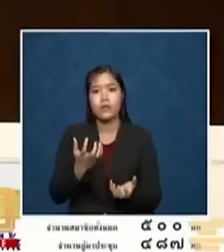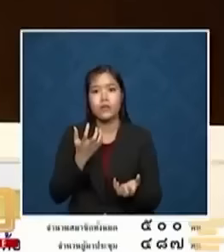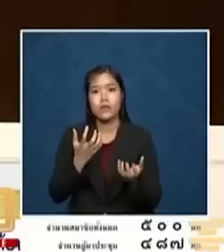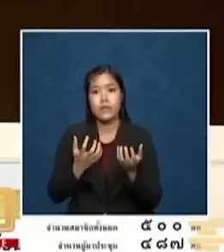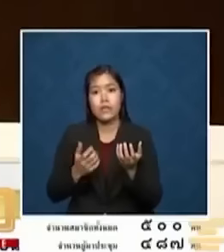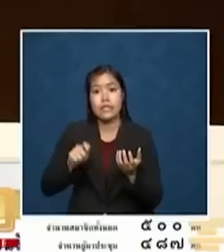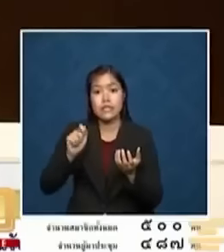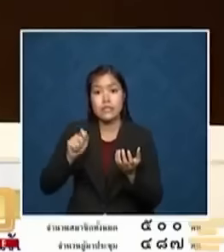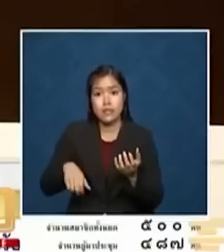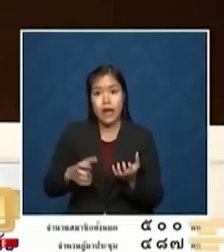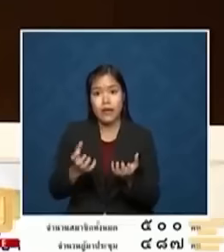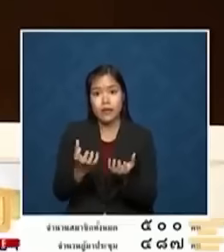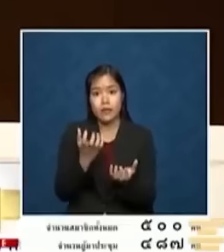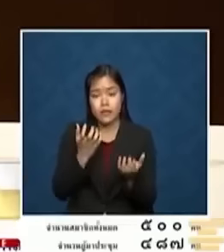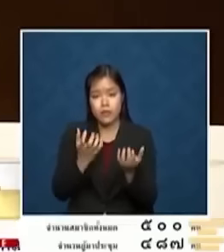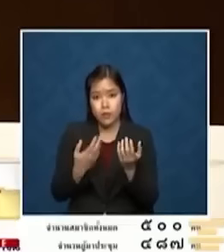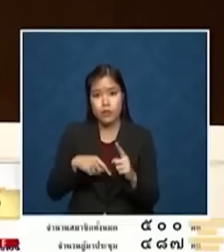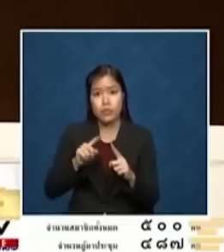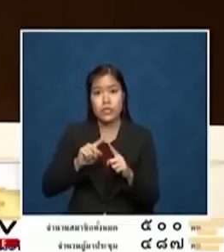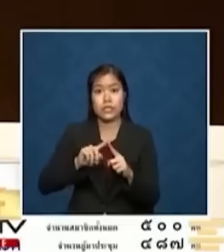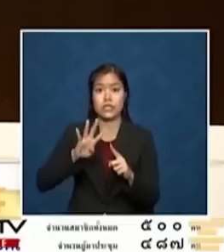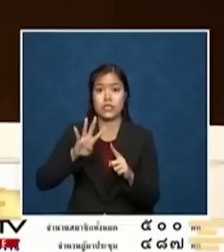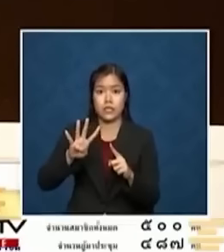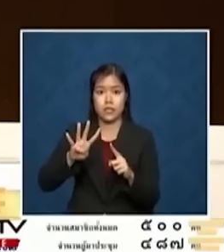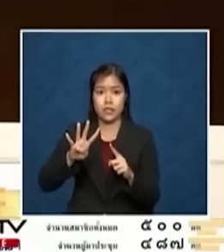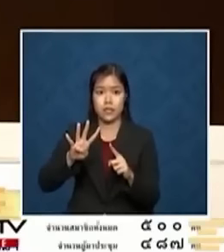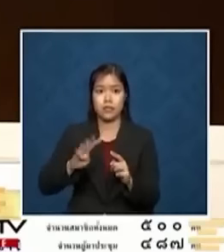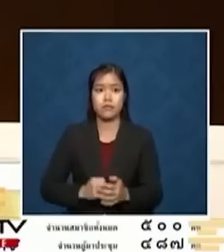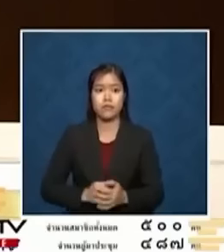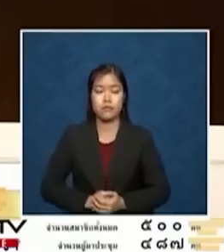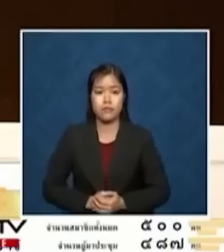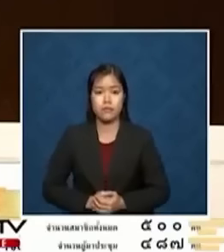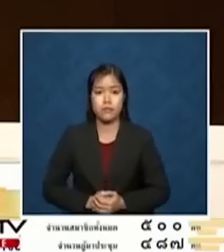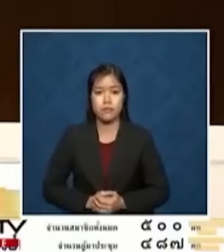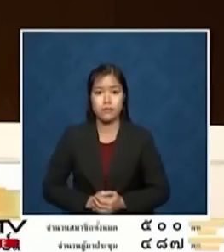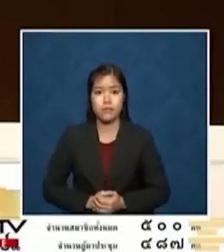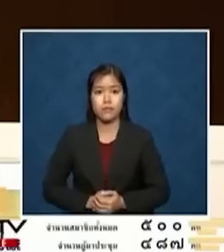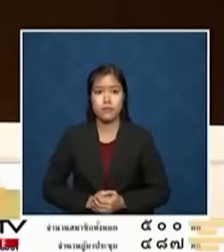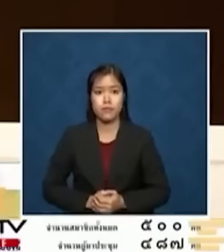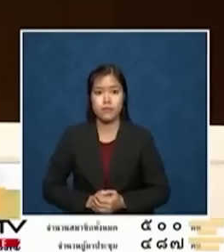เดิมนะอ้ออ้าวทีนี้การมาทำตามระเบียบนั้น น่ะมันเป็นไปตามกฎระเบียบจริงหรือเปล่า